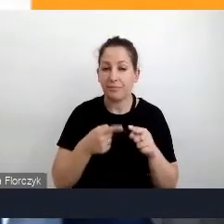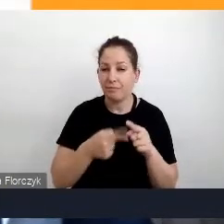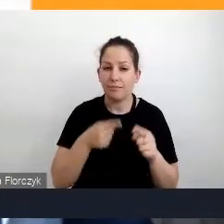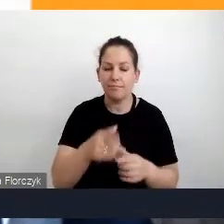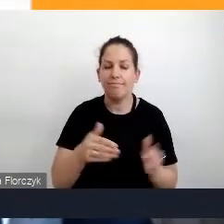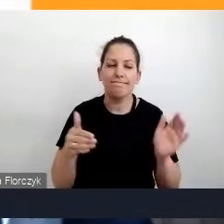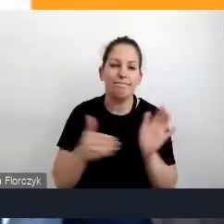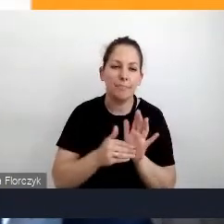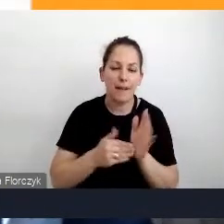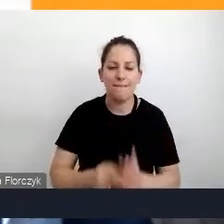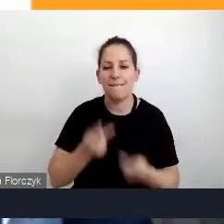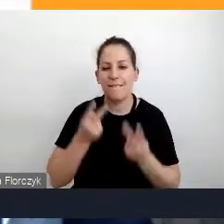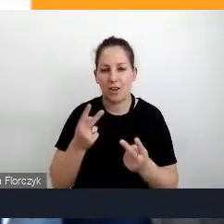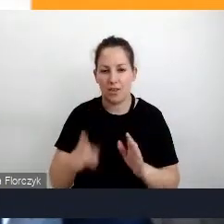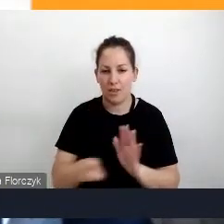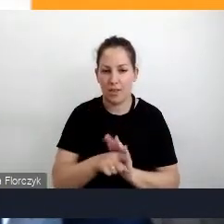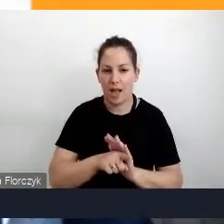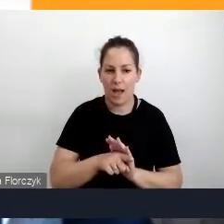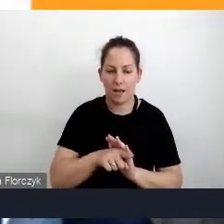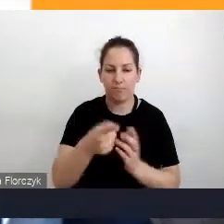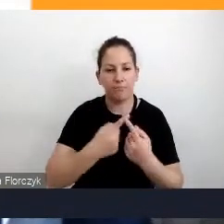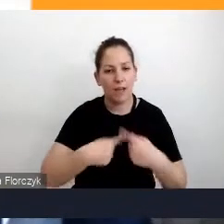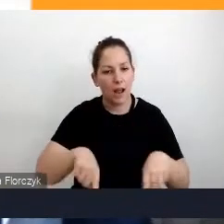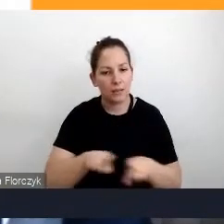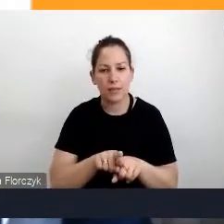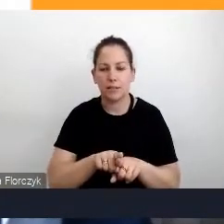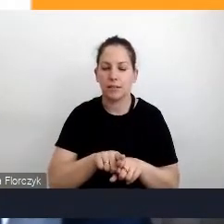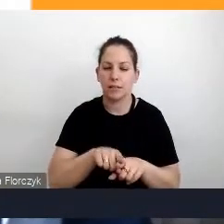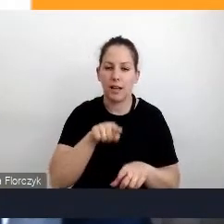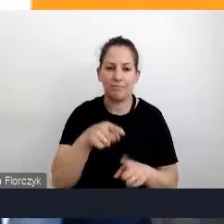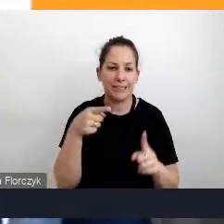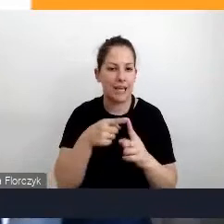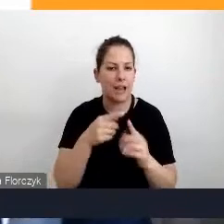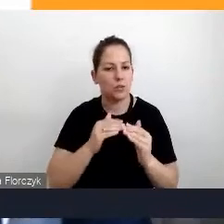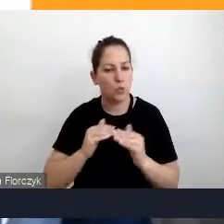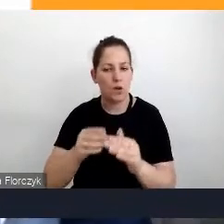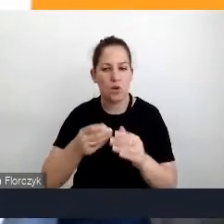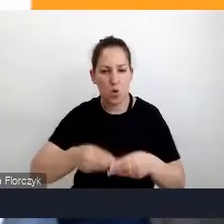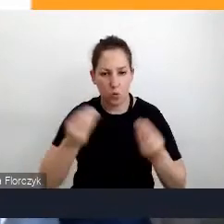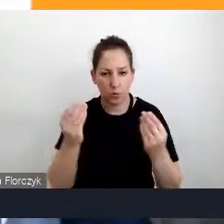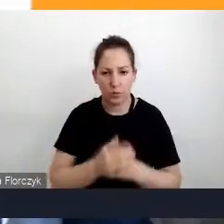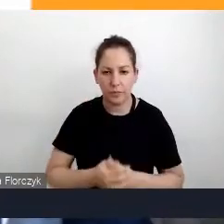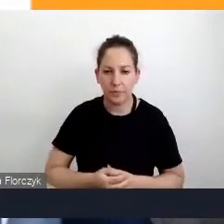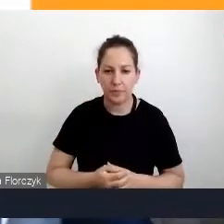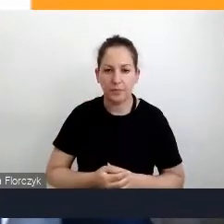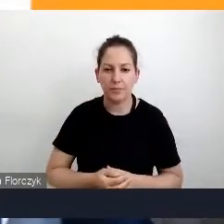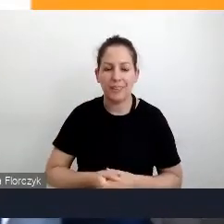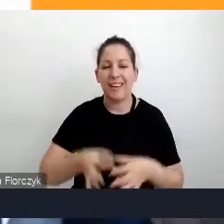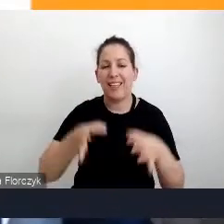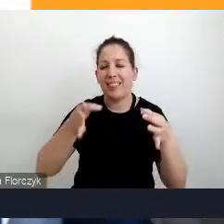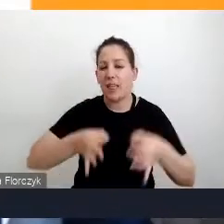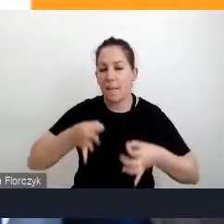i ważne dla realizacji Celów Zrównoważonego Rozwoju. Na bieżąco od wielu, wielu lat